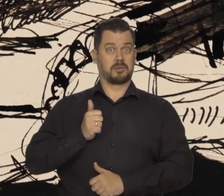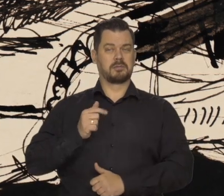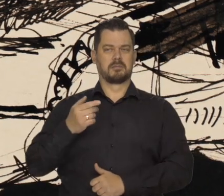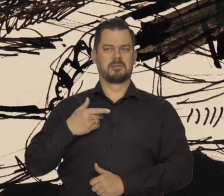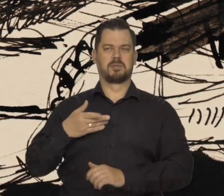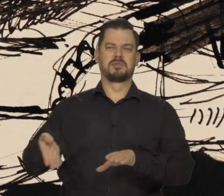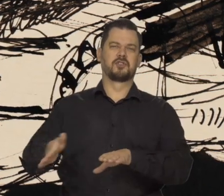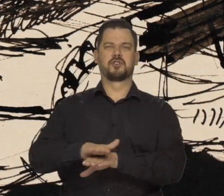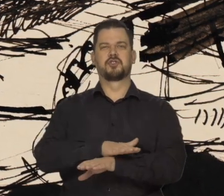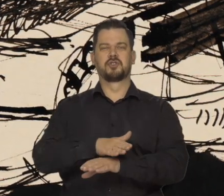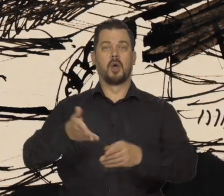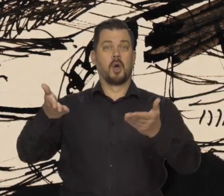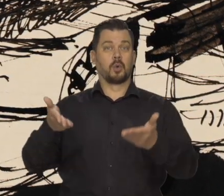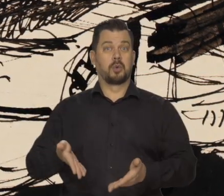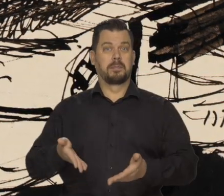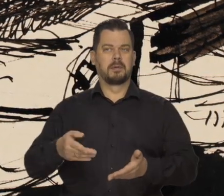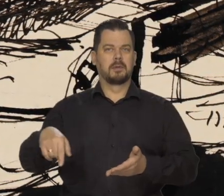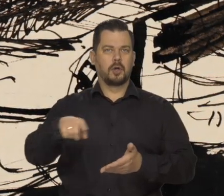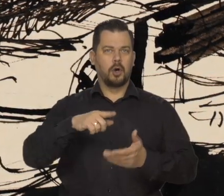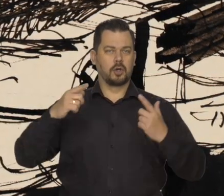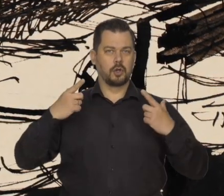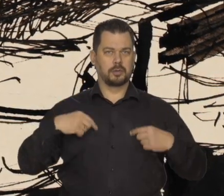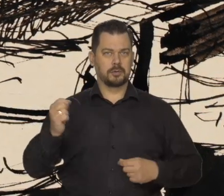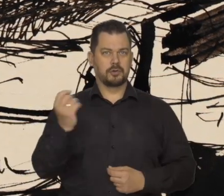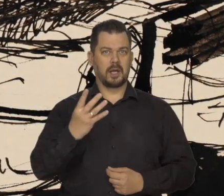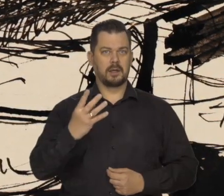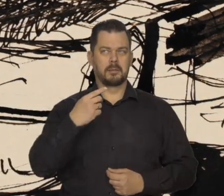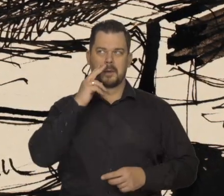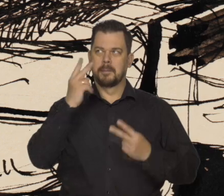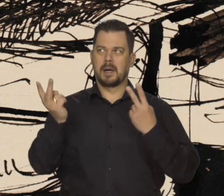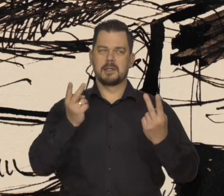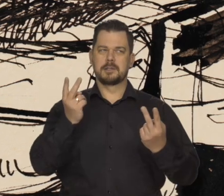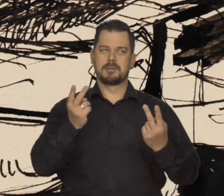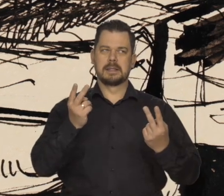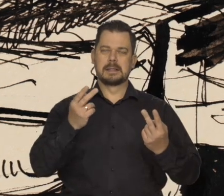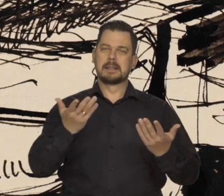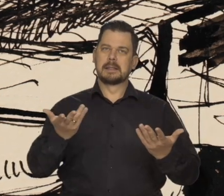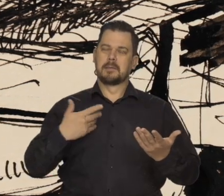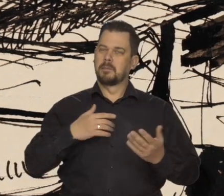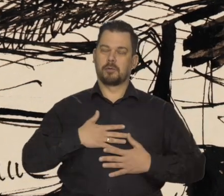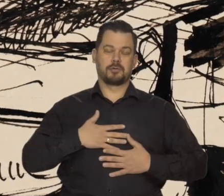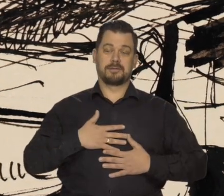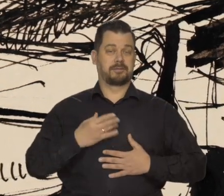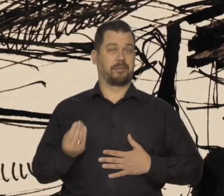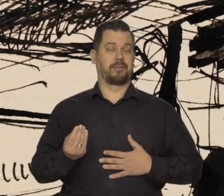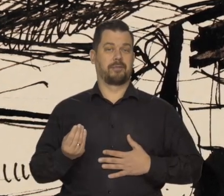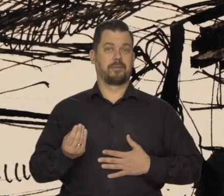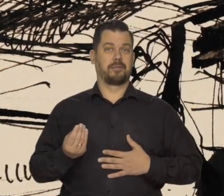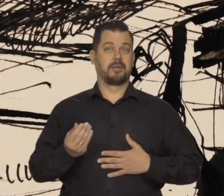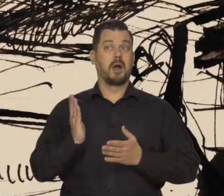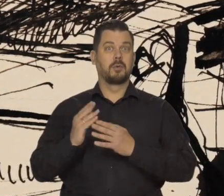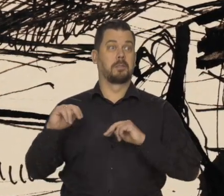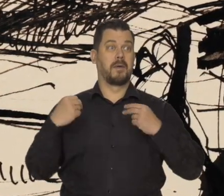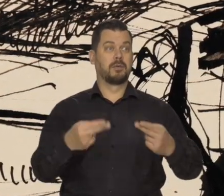Żołnierze, którzy ich grzebali, sypiąc ziemię na świeże groby prawdziwych bohaterów, cały czas się rozglądali, a w ich spojrzeniach był podziw.